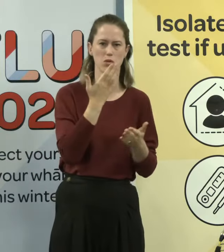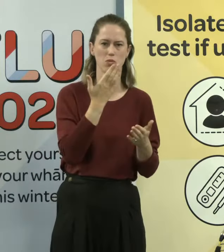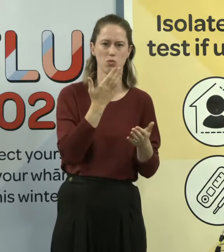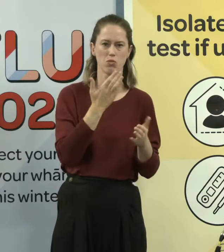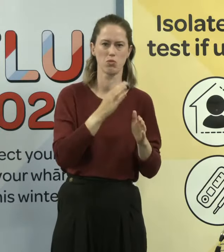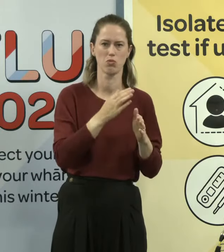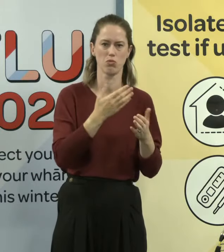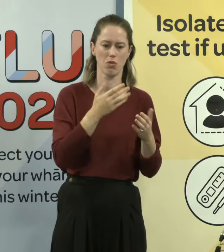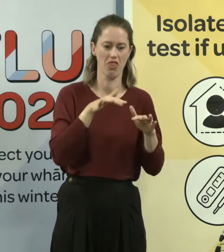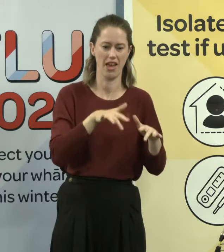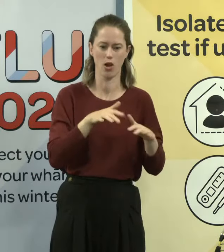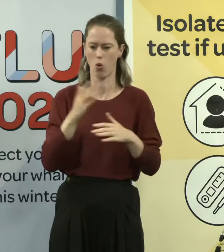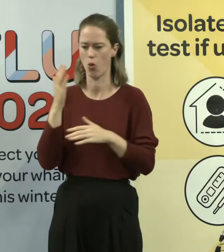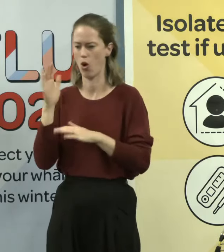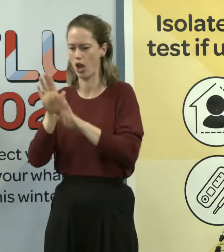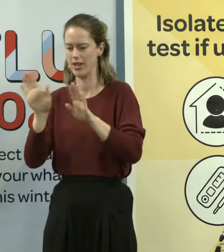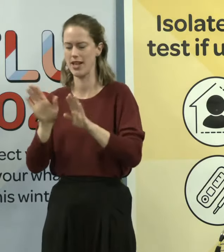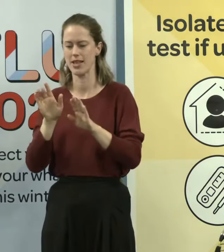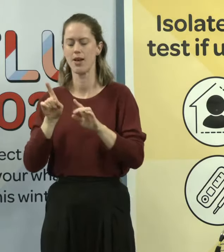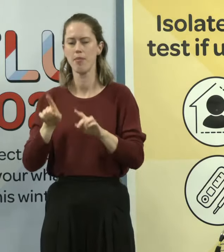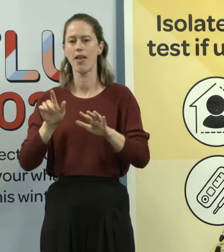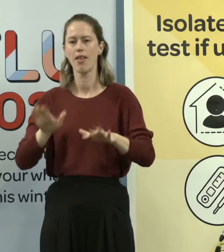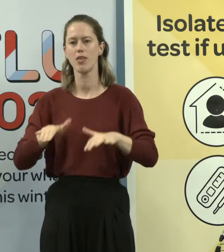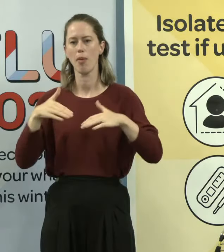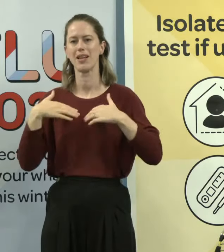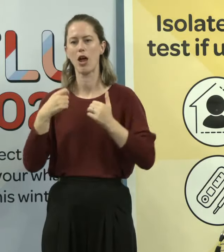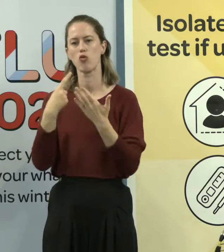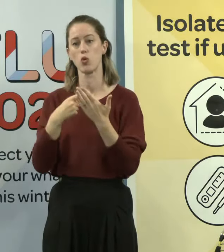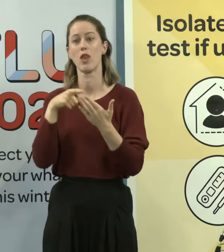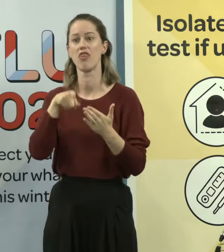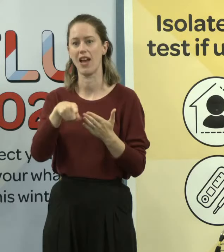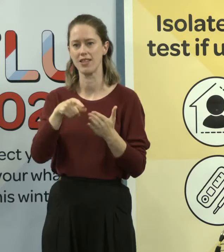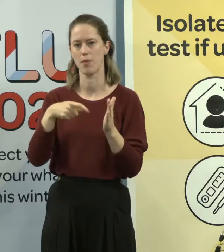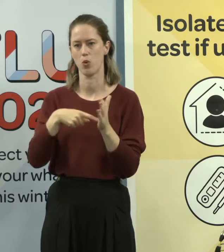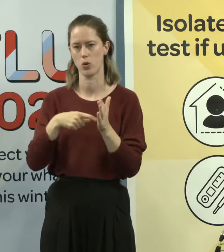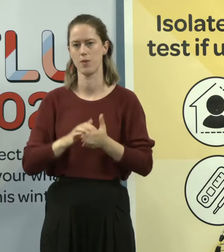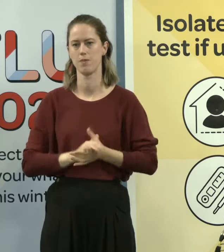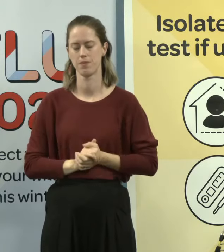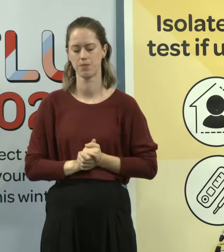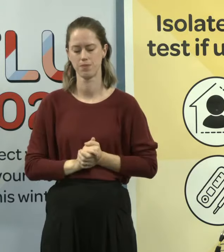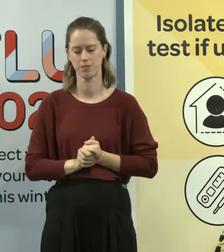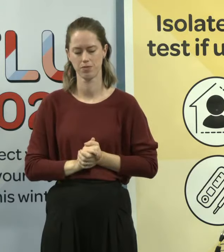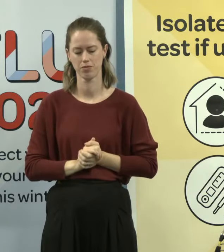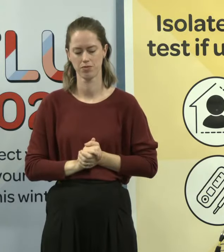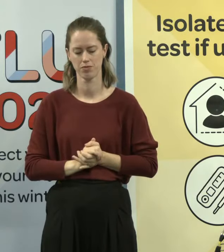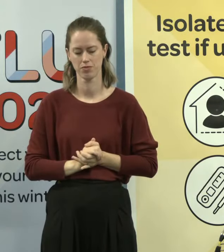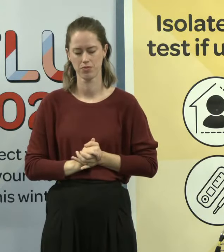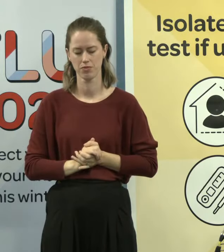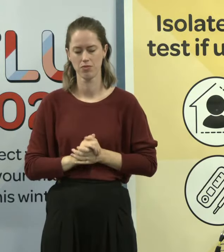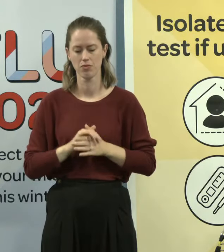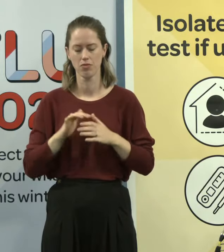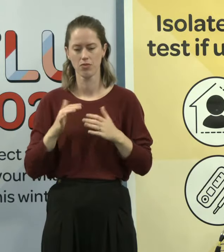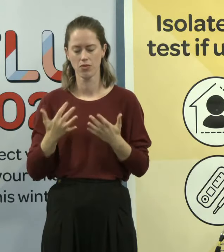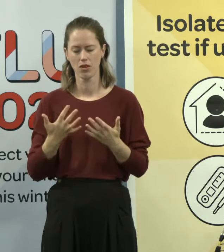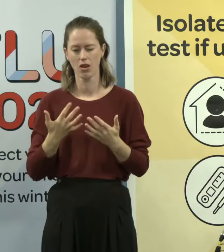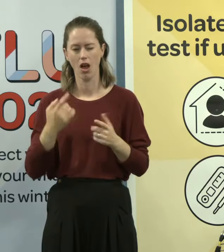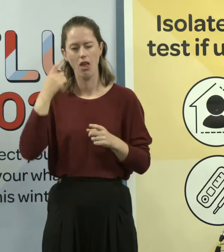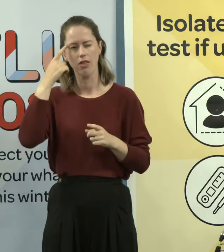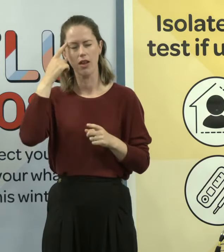marama, ka pehea te paanga o nga hararei kura ki nga nama take? Tino uaua ki te mohio. Ki